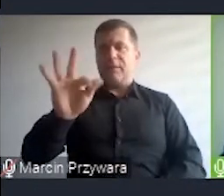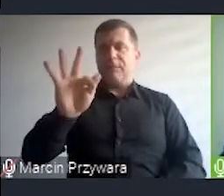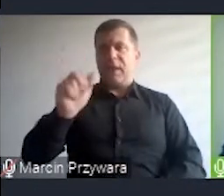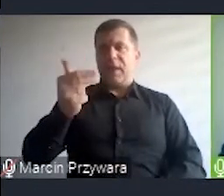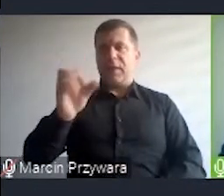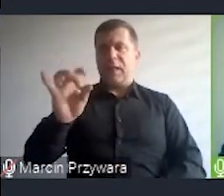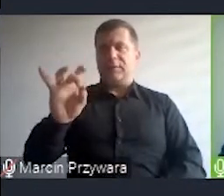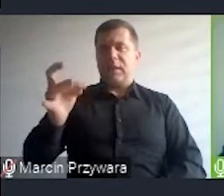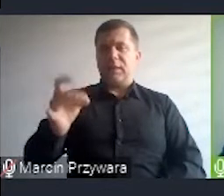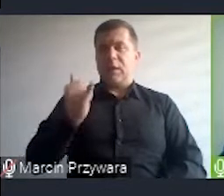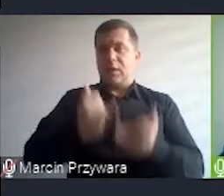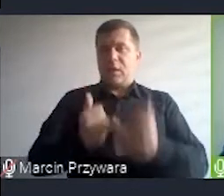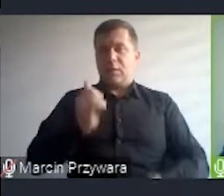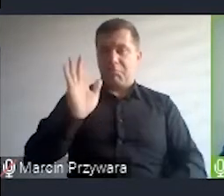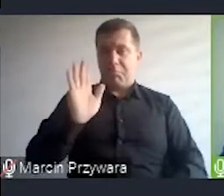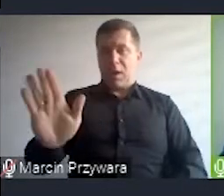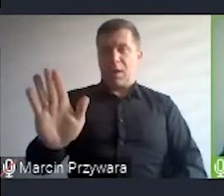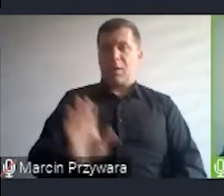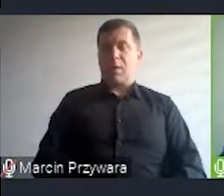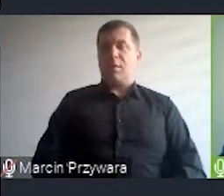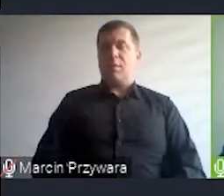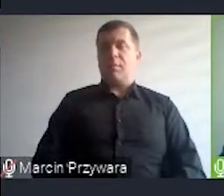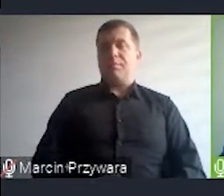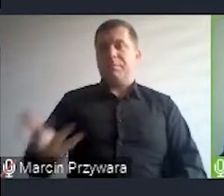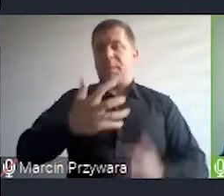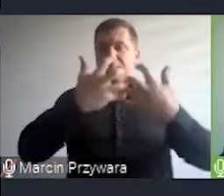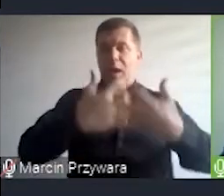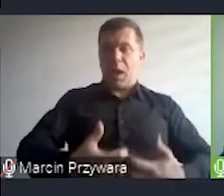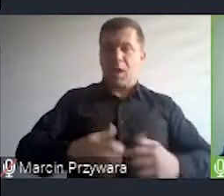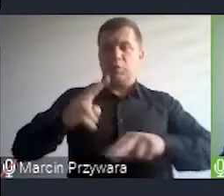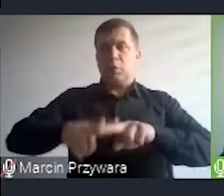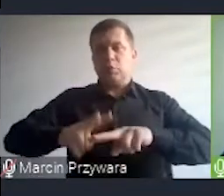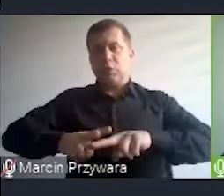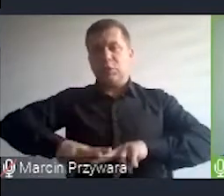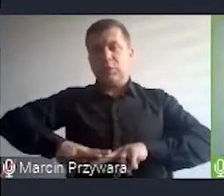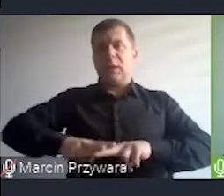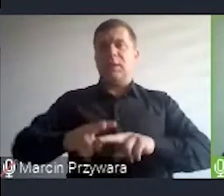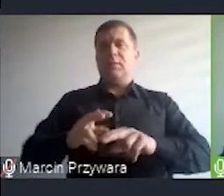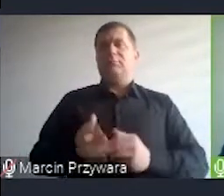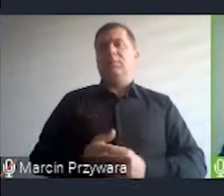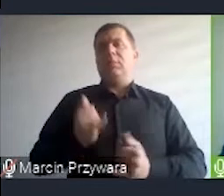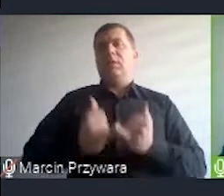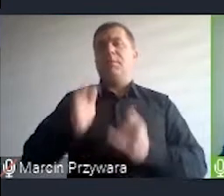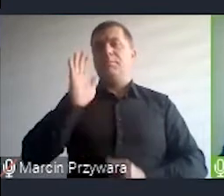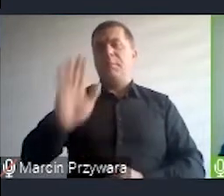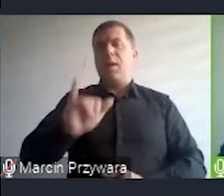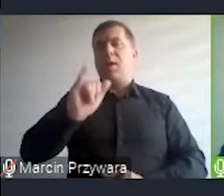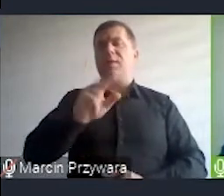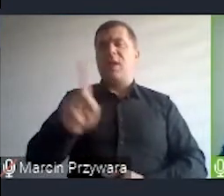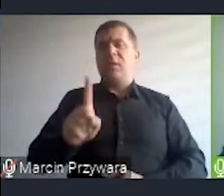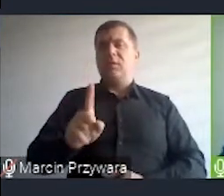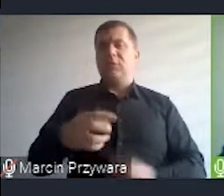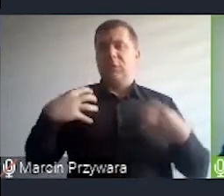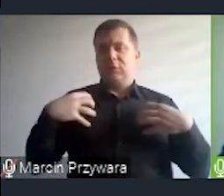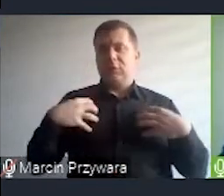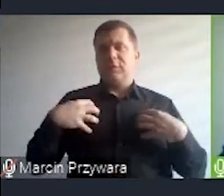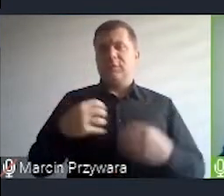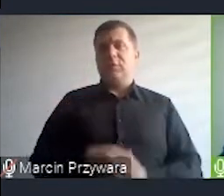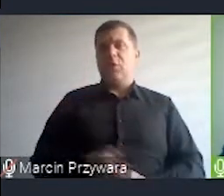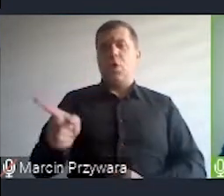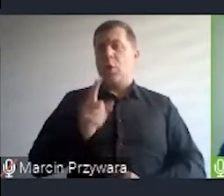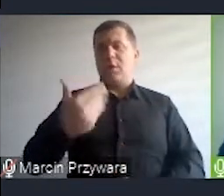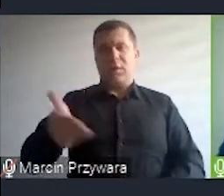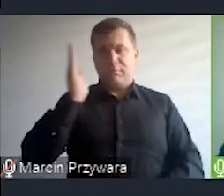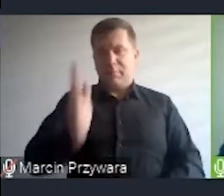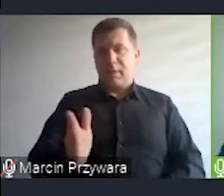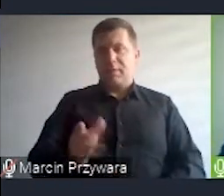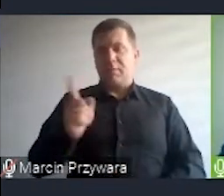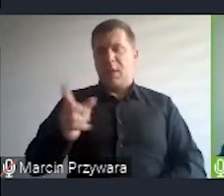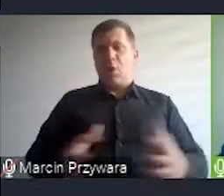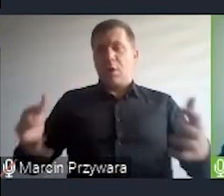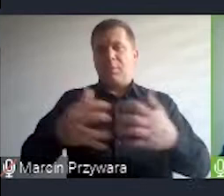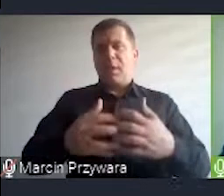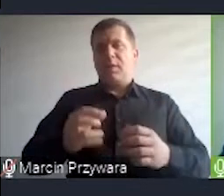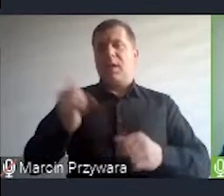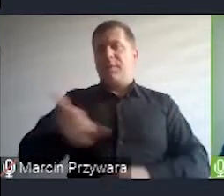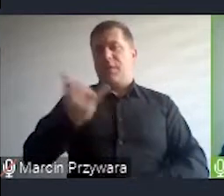Więc jeśli macie Państwo maszyny, urządzenia, jeśli macie inwentarz żywy – one nie będą objęte trwałością w projekcie.